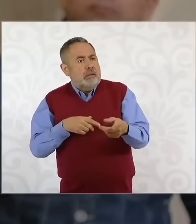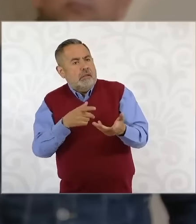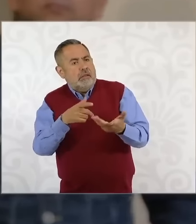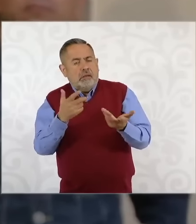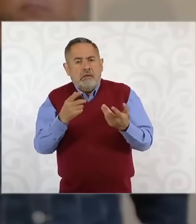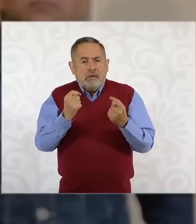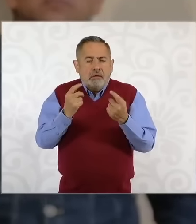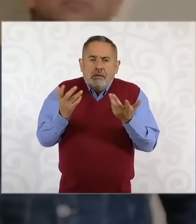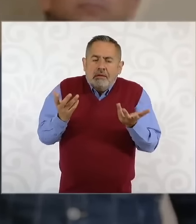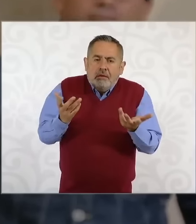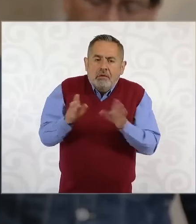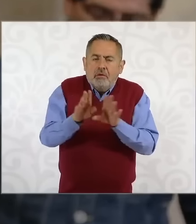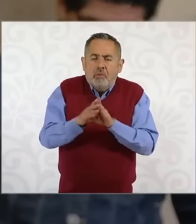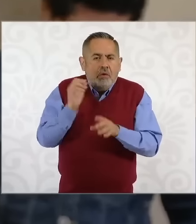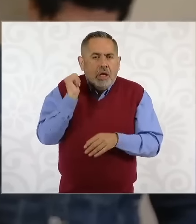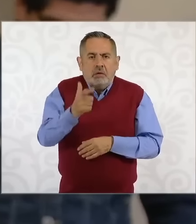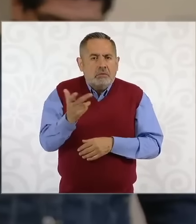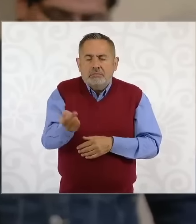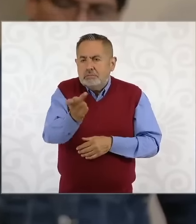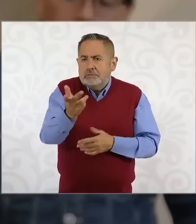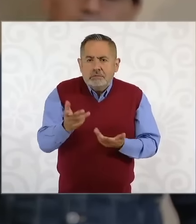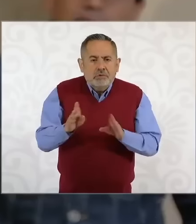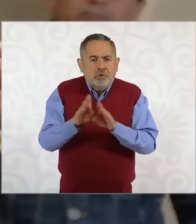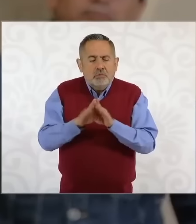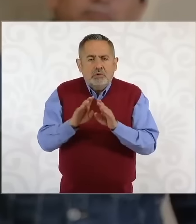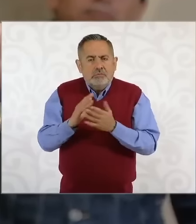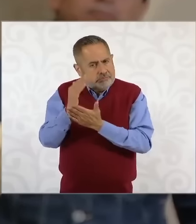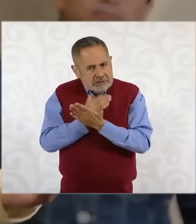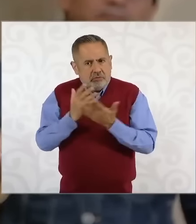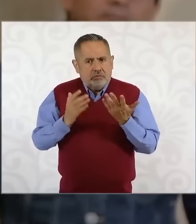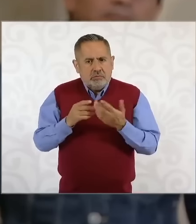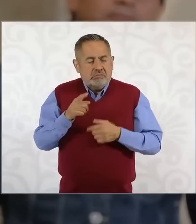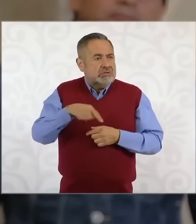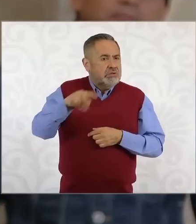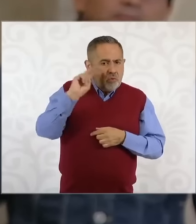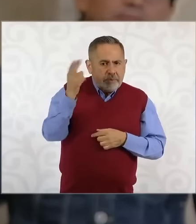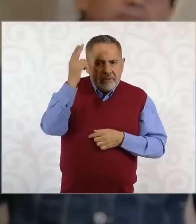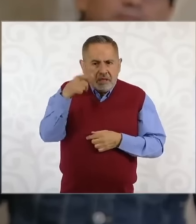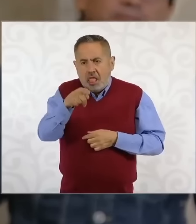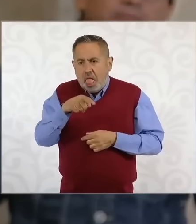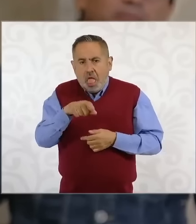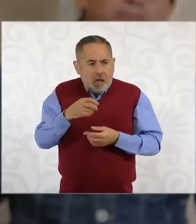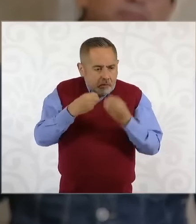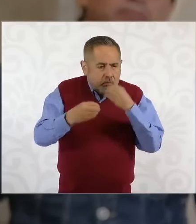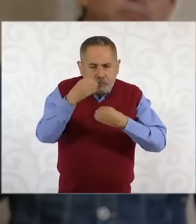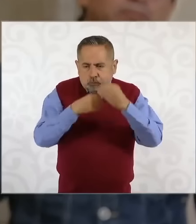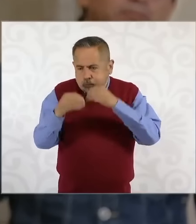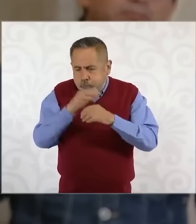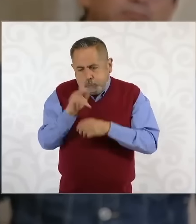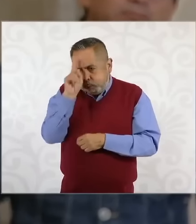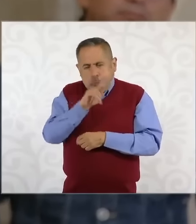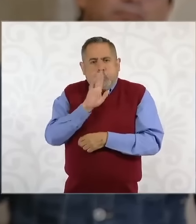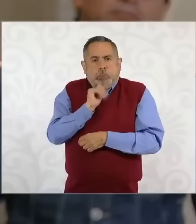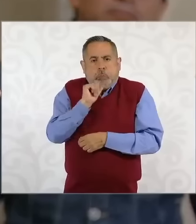Estado. cómo revertir esa tendencia de bajar ese consumo de productos chatarra, presidenta, porque,